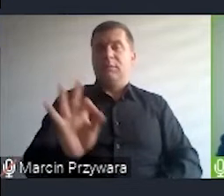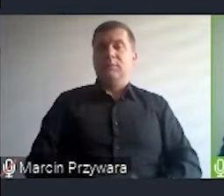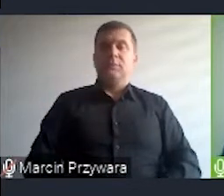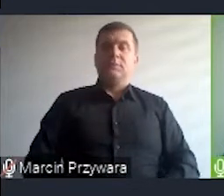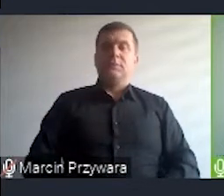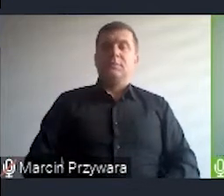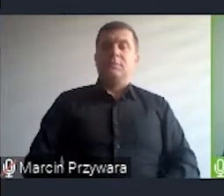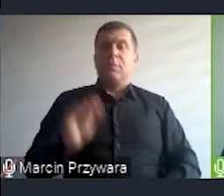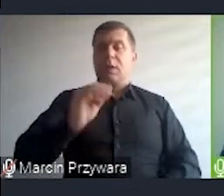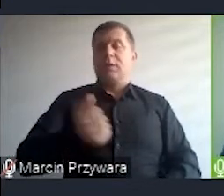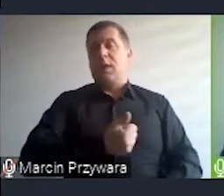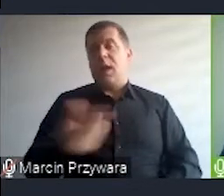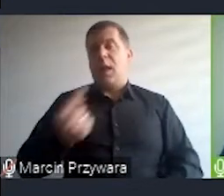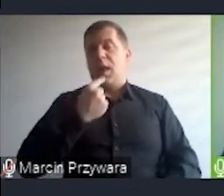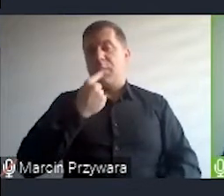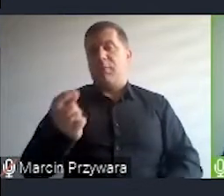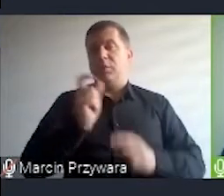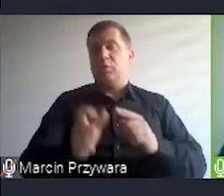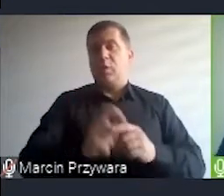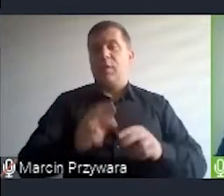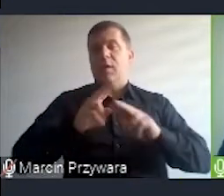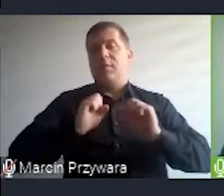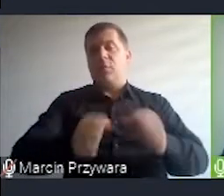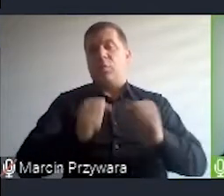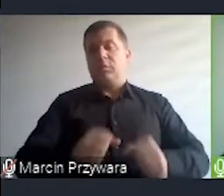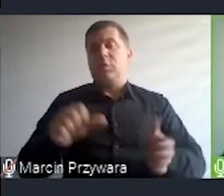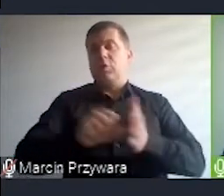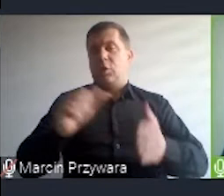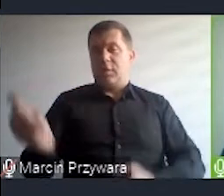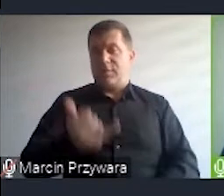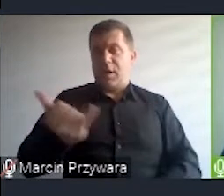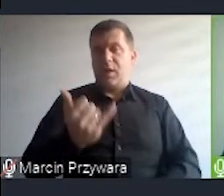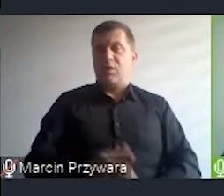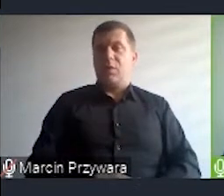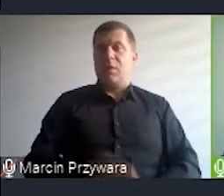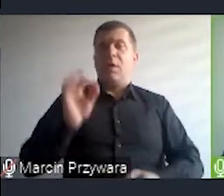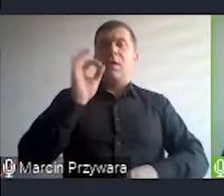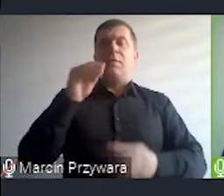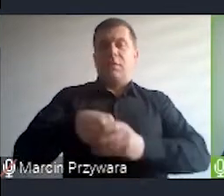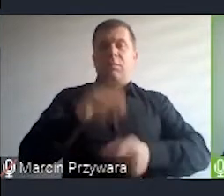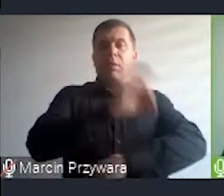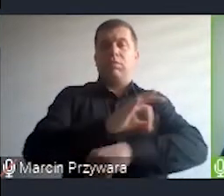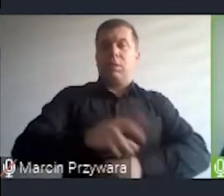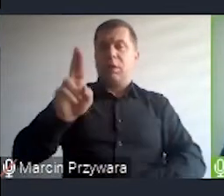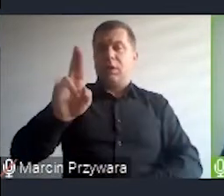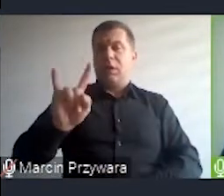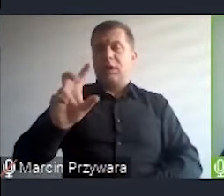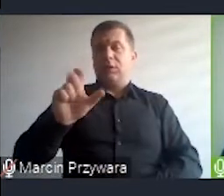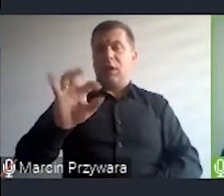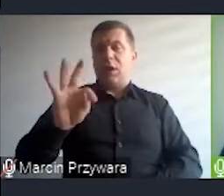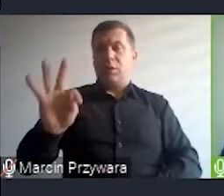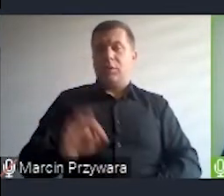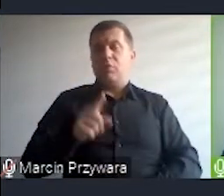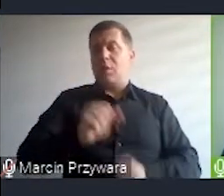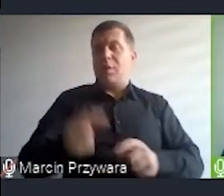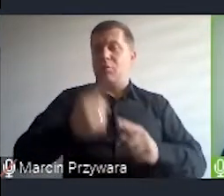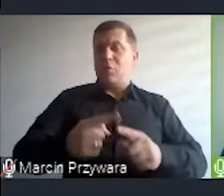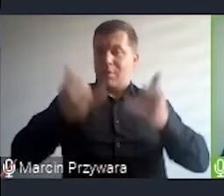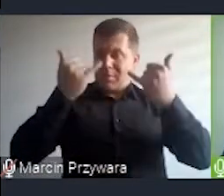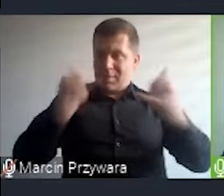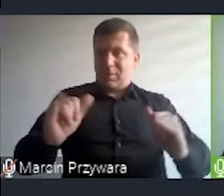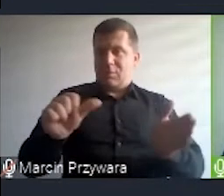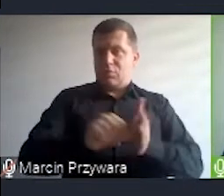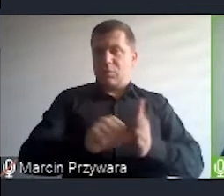Jeszcze kilka słów na temat funkcjonowania środków trwałych w projektach ryczałtowych. Ponieważ to jest troszeczkę inne środowisko.